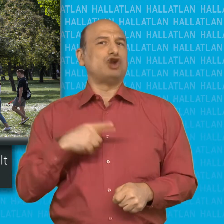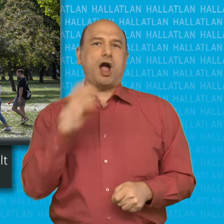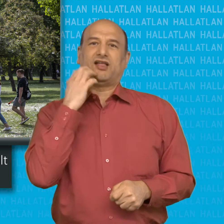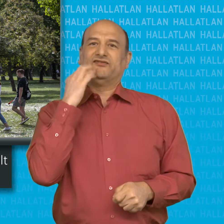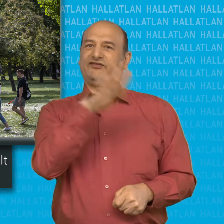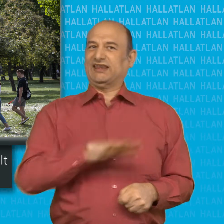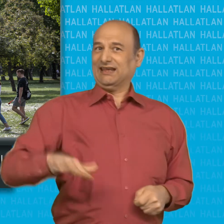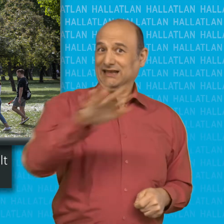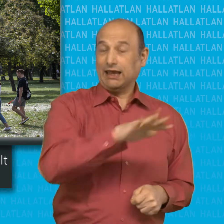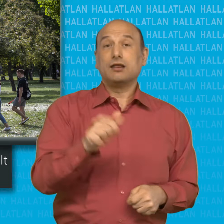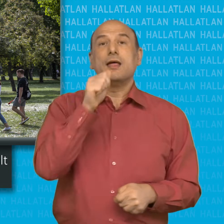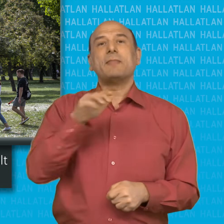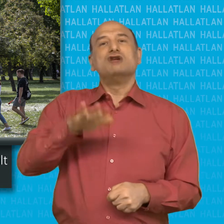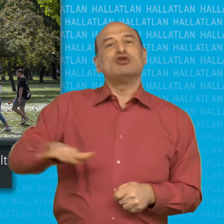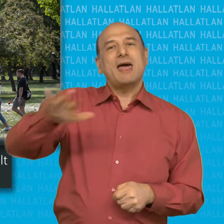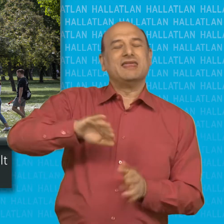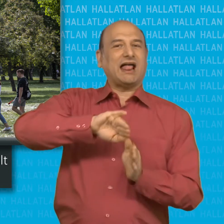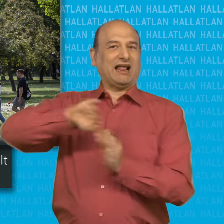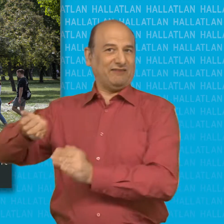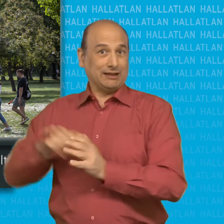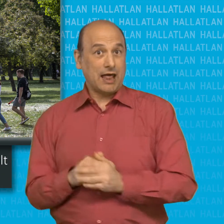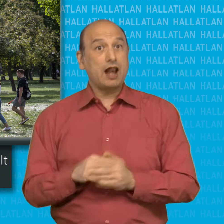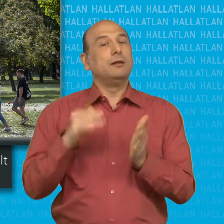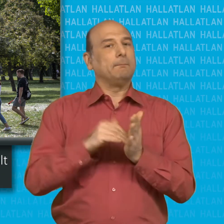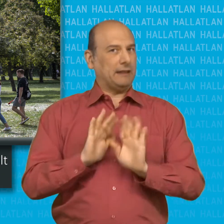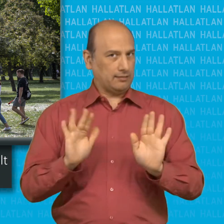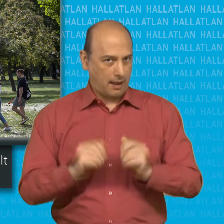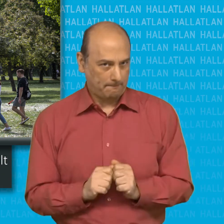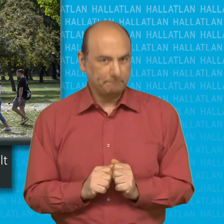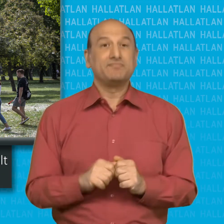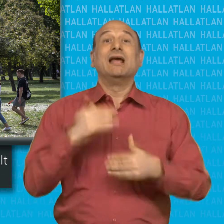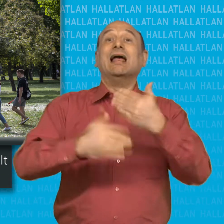először május 4-én enyhítette Pest megyét kivéve vidéken.